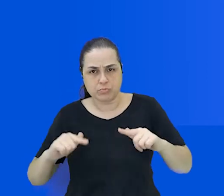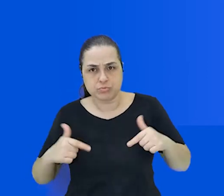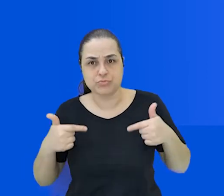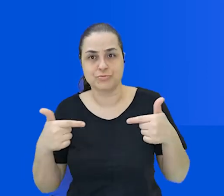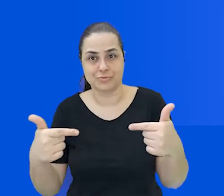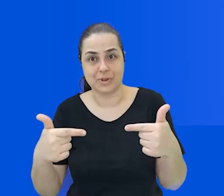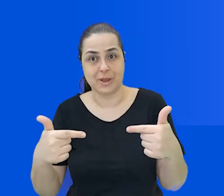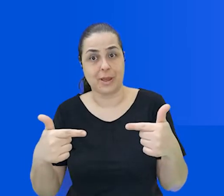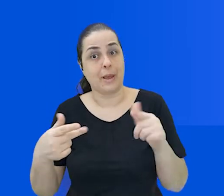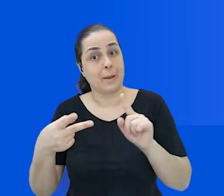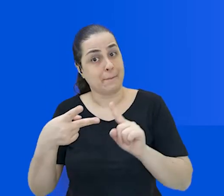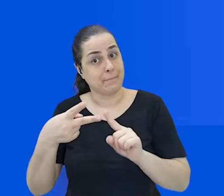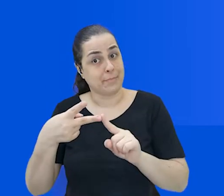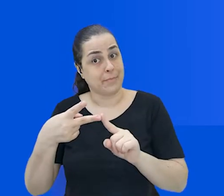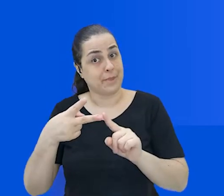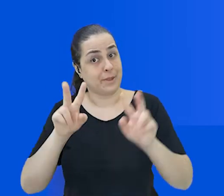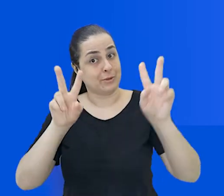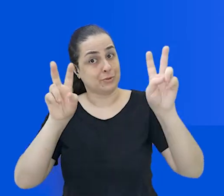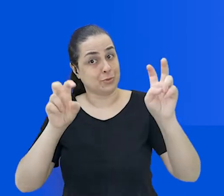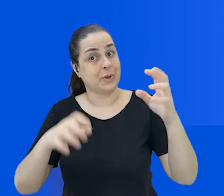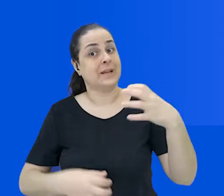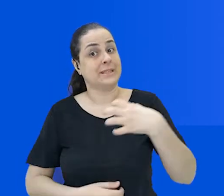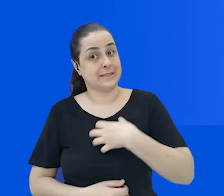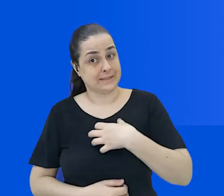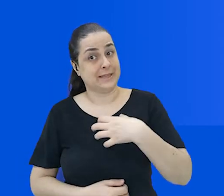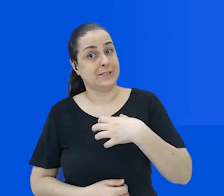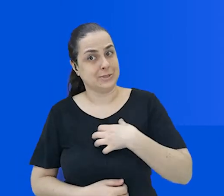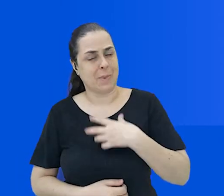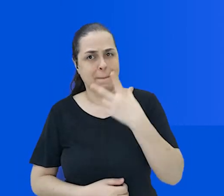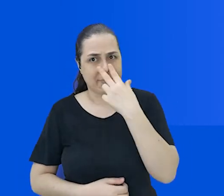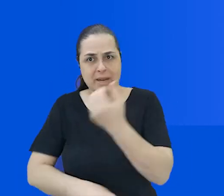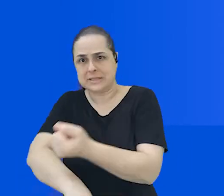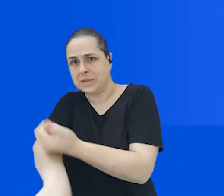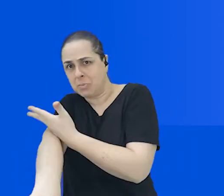Já os sentimentos, que muitas vezes a gente mistura isso tudo junto, a emoção